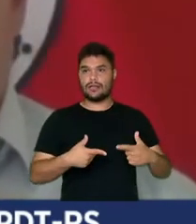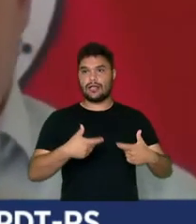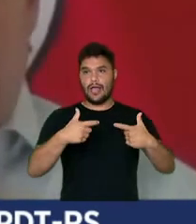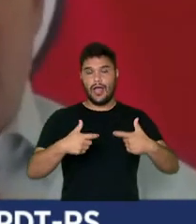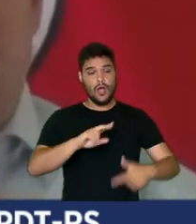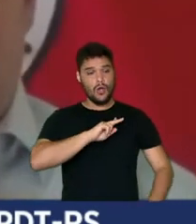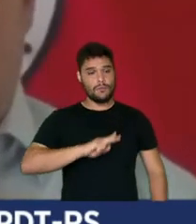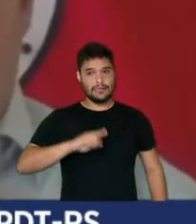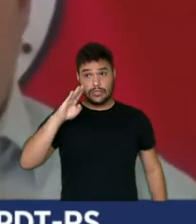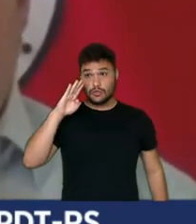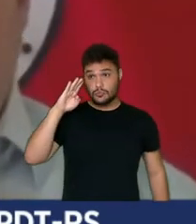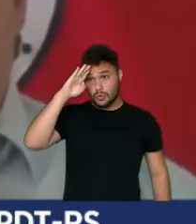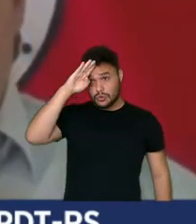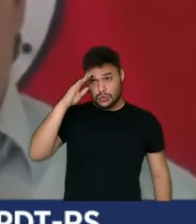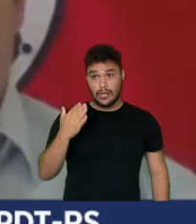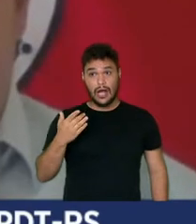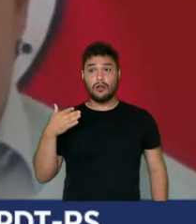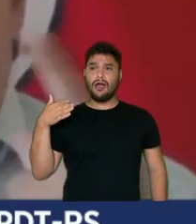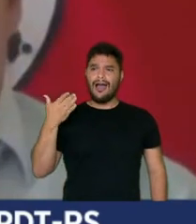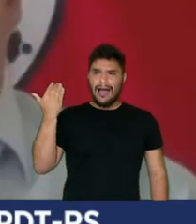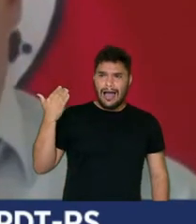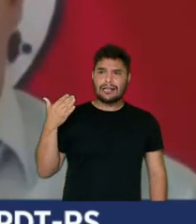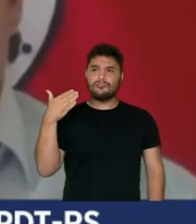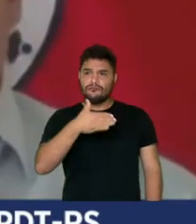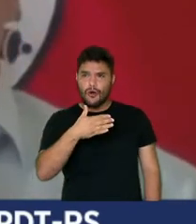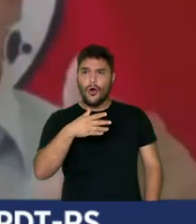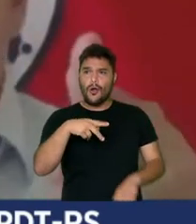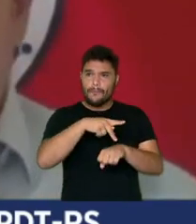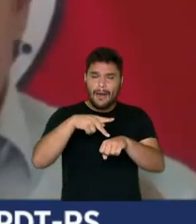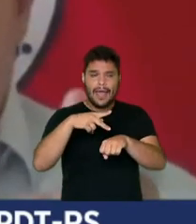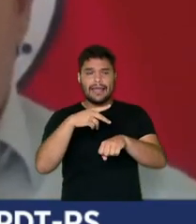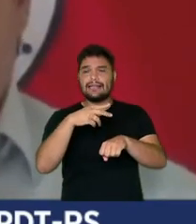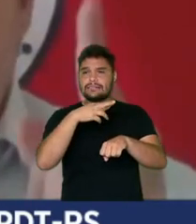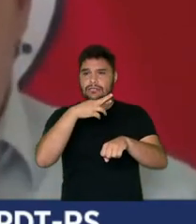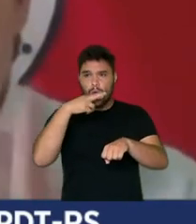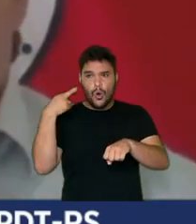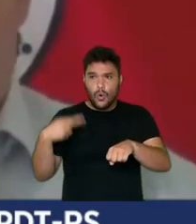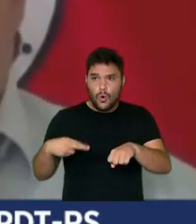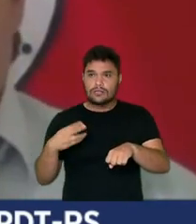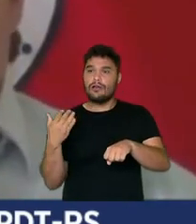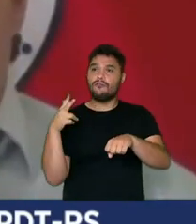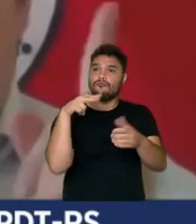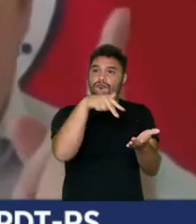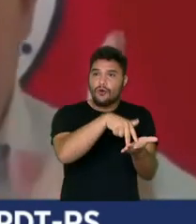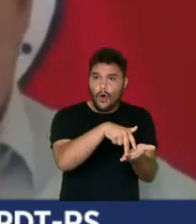QUE REPUDIAR ESSA GUERRA, O PRESIDENTE BOLSONARO QUE ESTEVE NA RÚSSIA E SE SOLIEDARIZOU COM A RÚSSIA TEM QUE DIZER AGORA QUE NÃO CONCORDA. O BRASIL NÃO